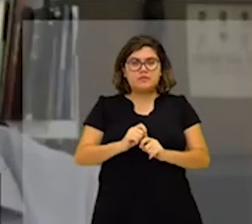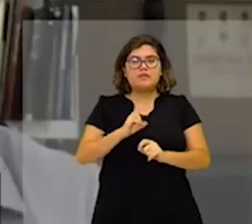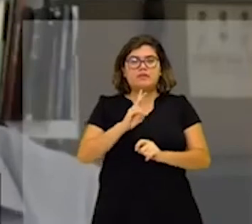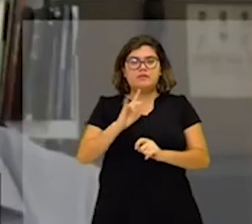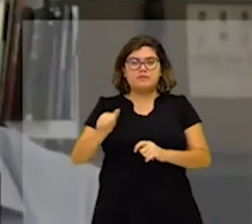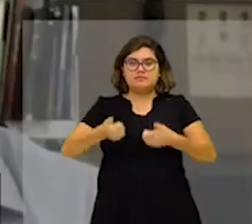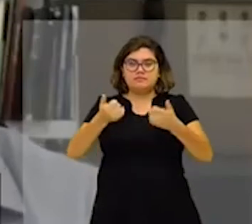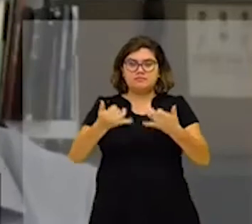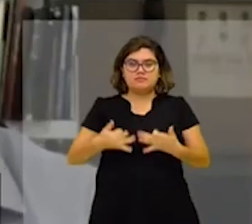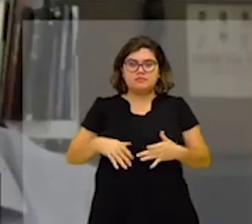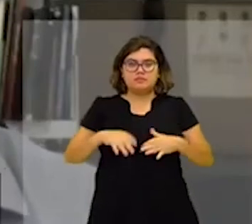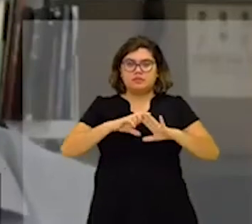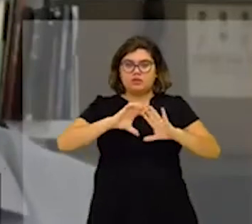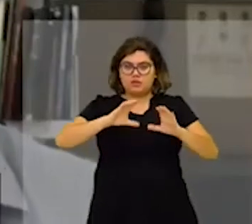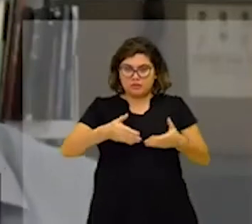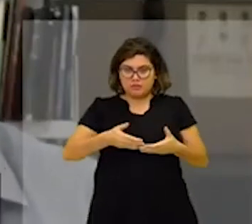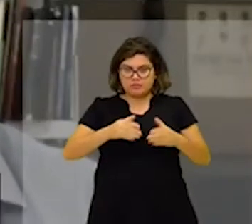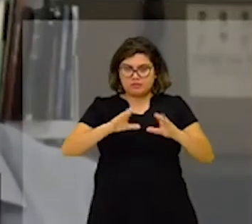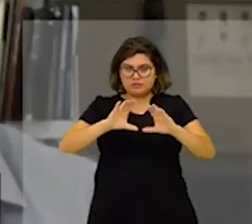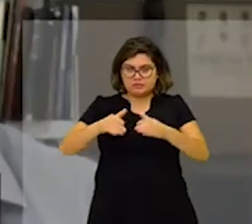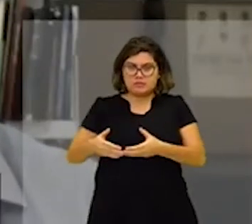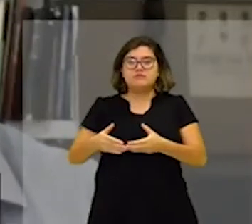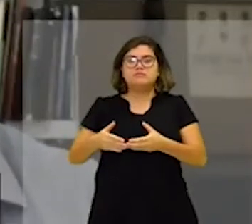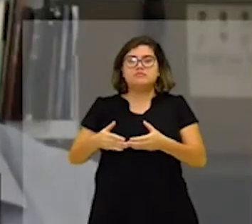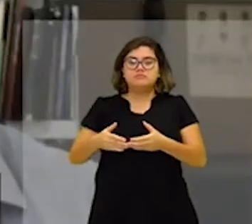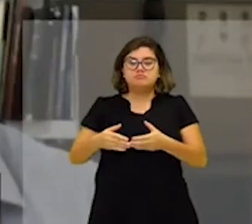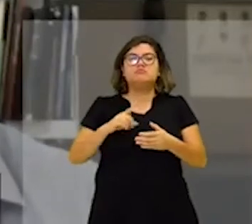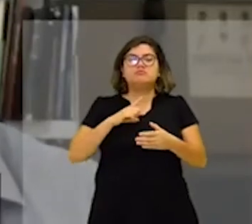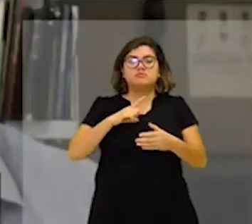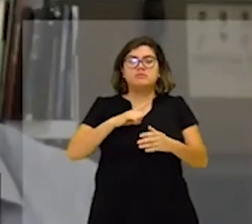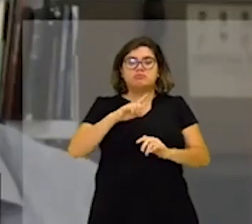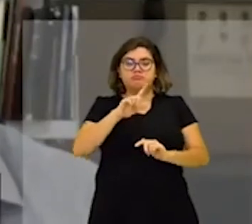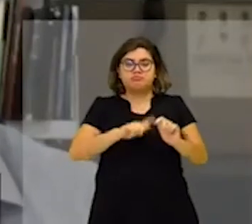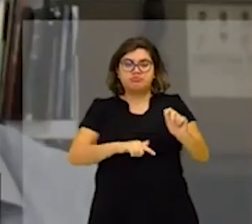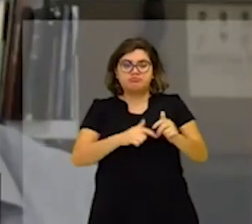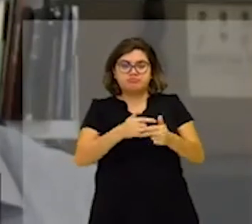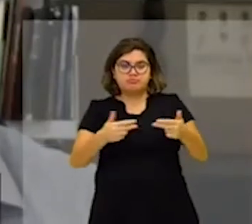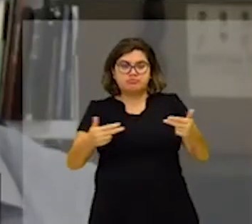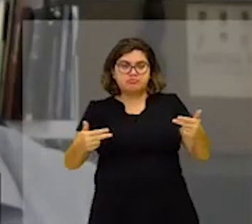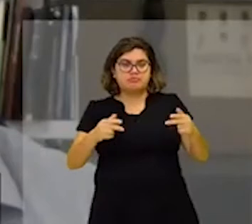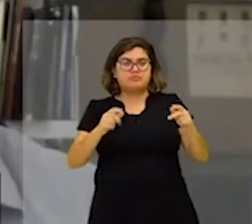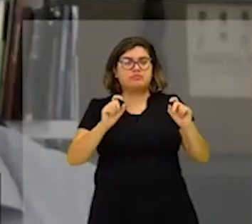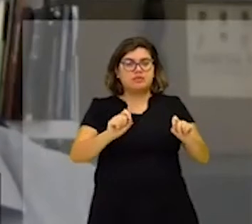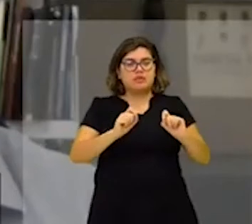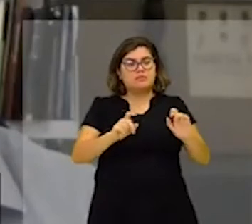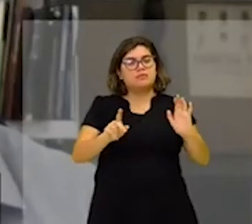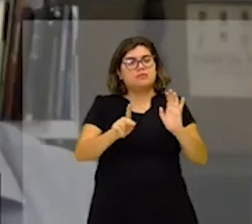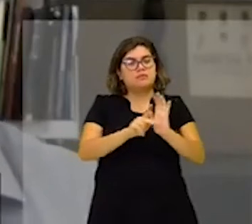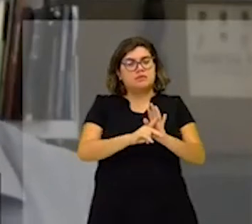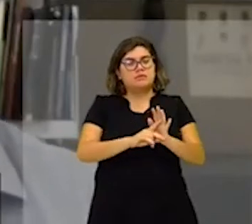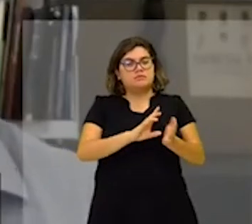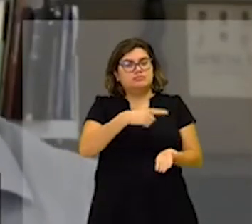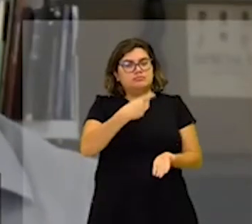comissão as comissões é ter indicação como a ferramenta é de implementação da Lei ante a de